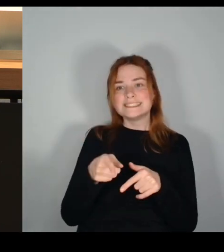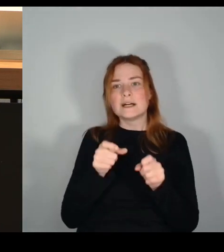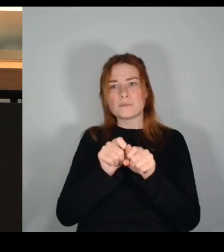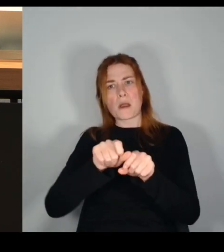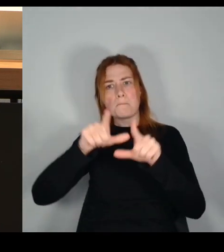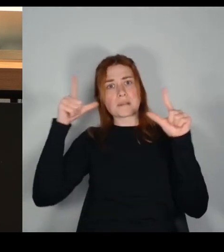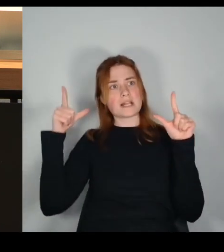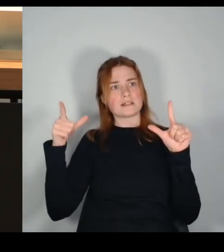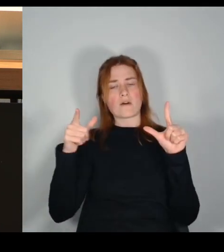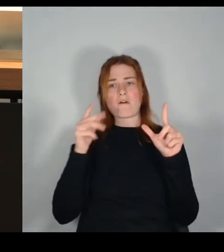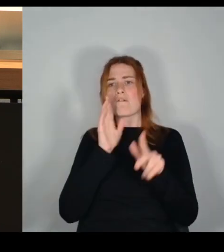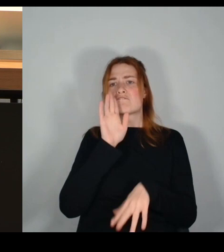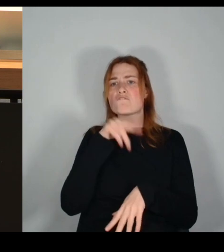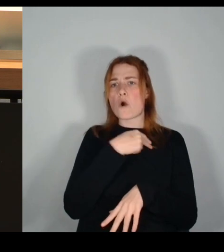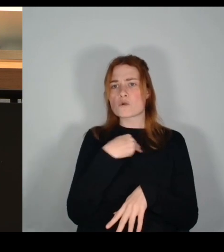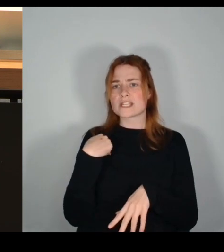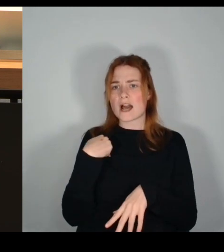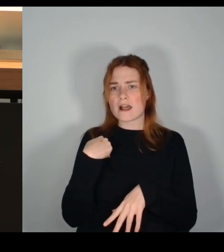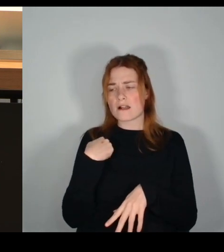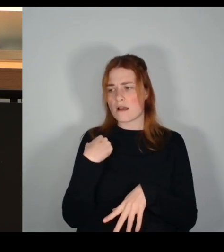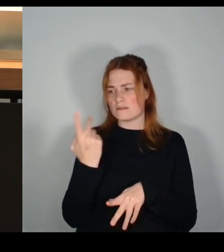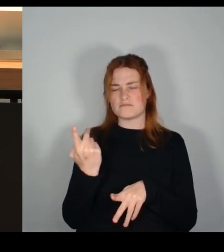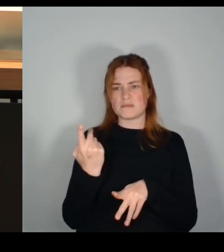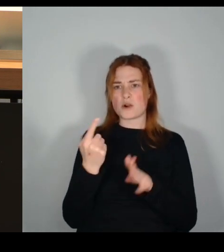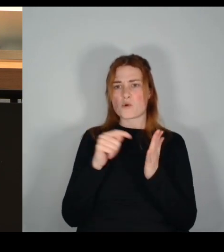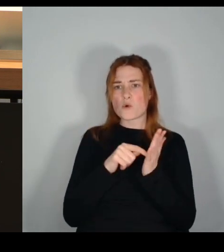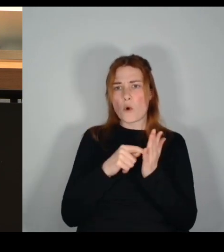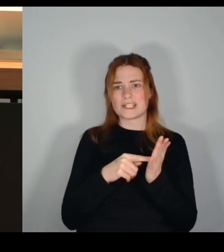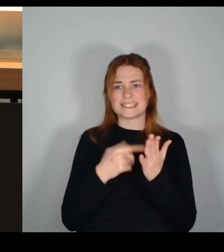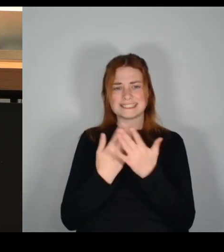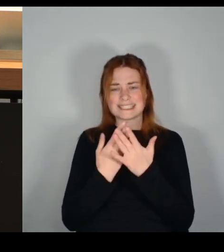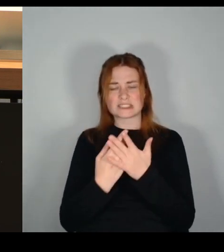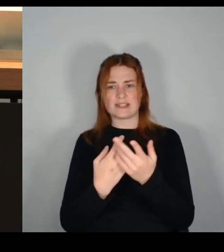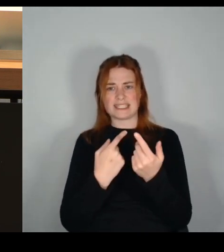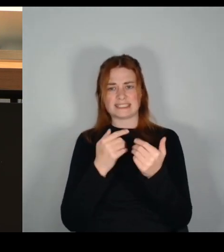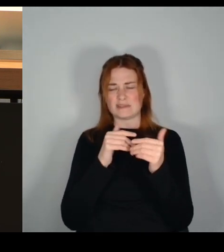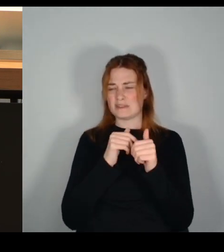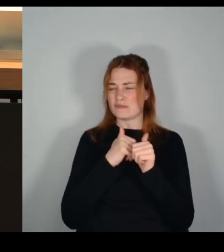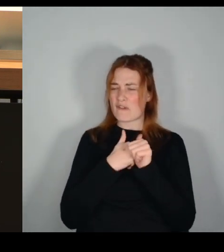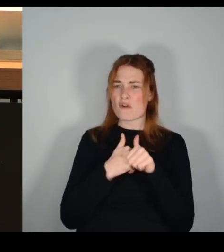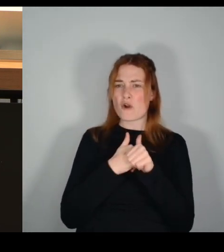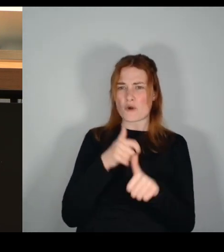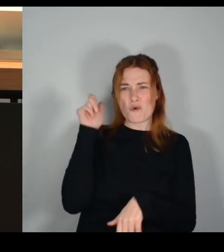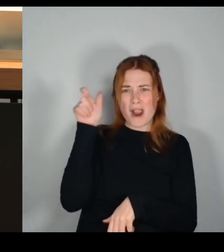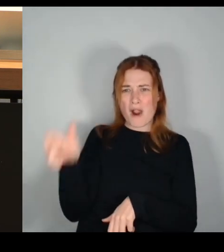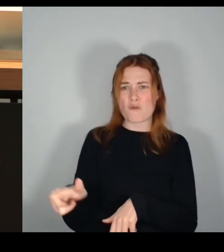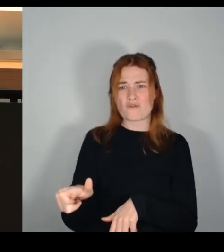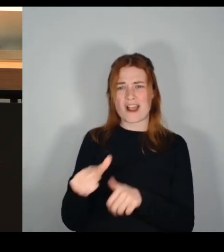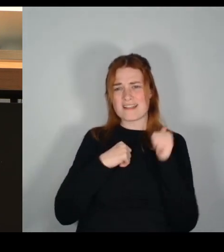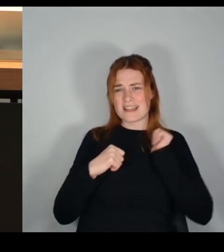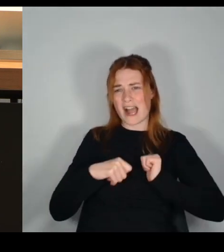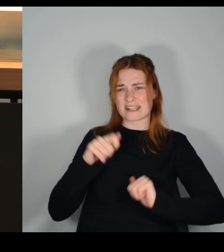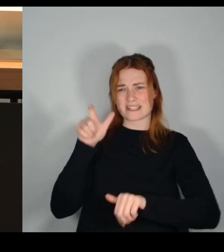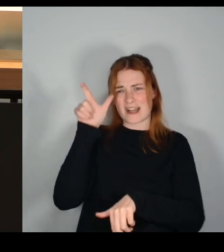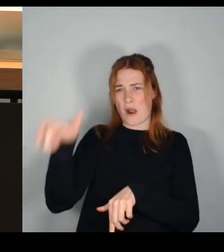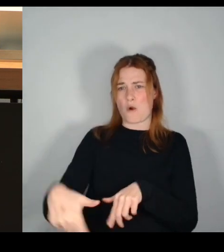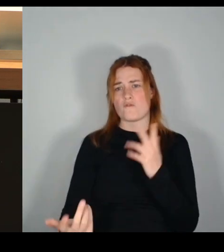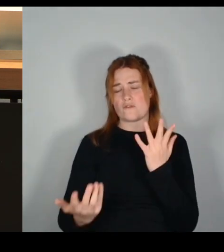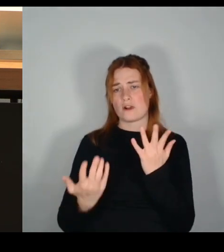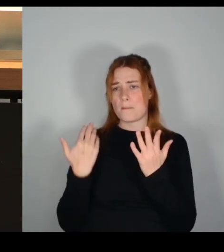für die lange Verfolgungs und Leidensgeschichte der Jesidinnen, die bis in die Gegenwart andauert und dazu führt, dass der IS beispielsweise einen Genozid an